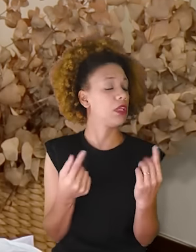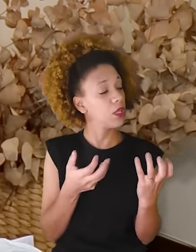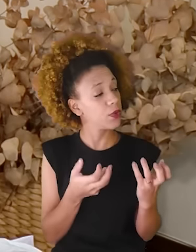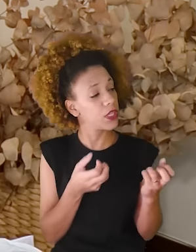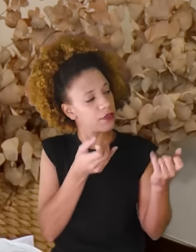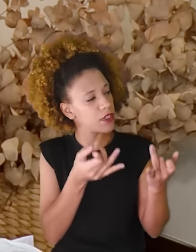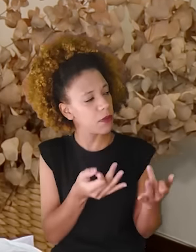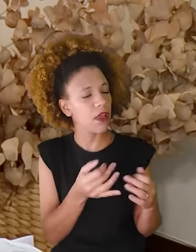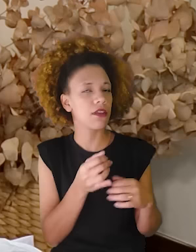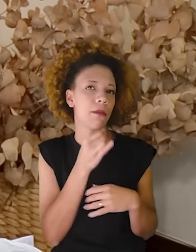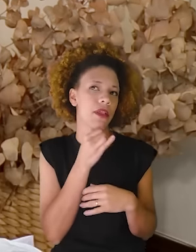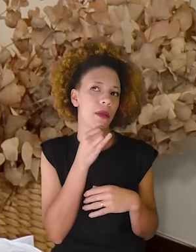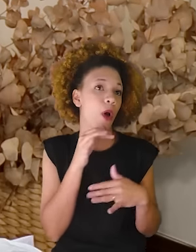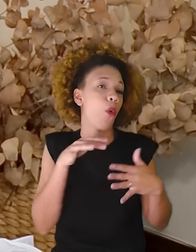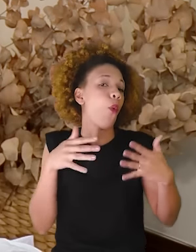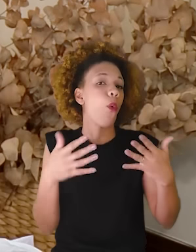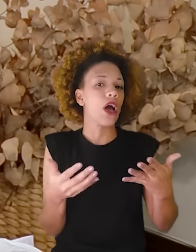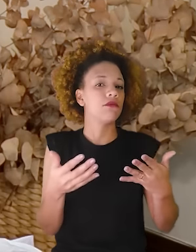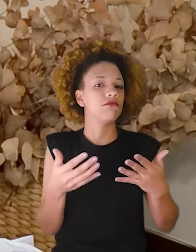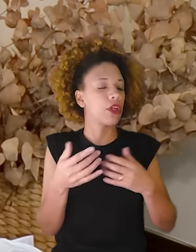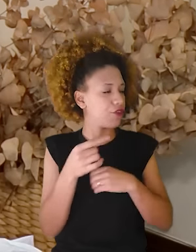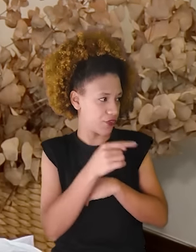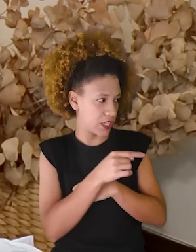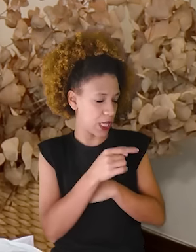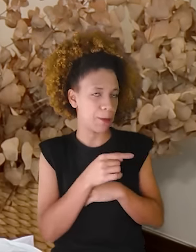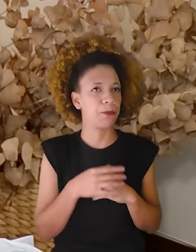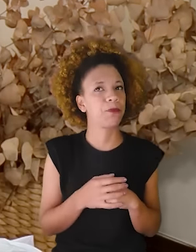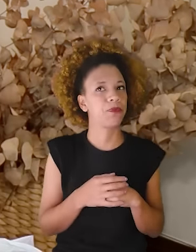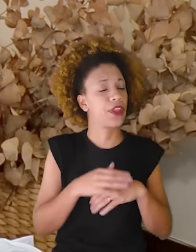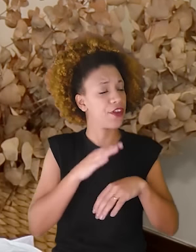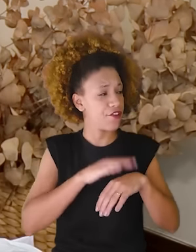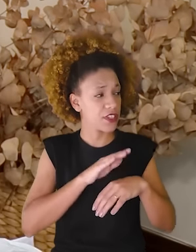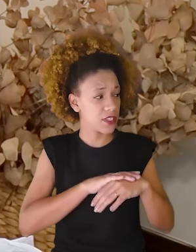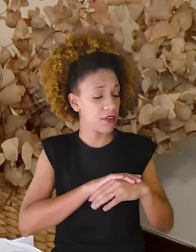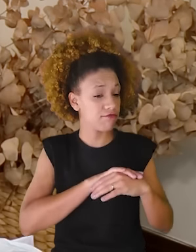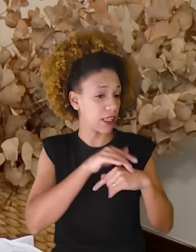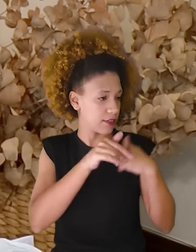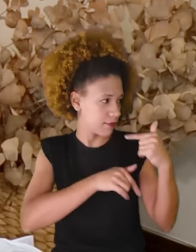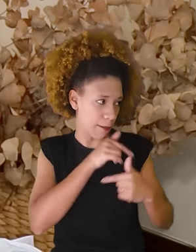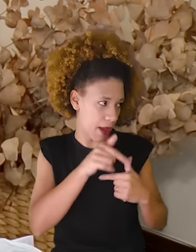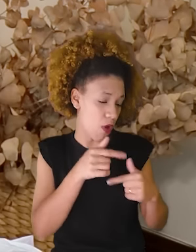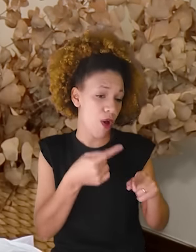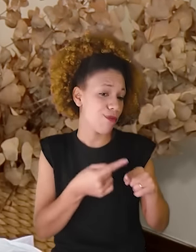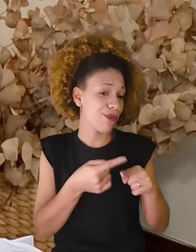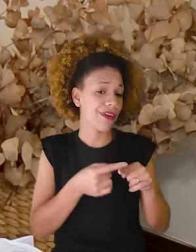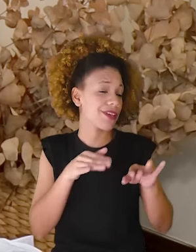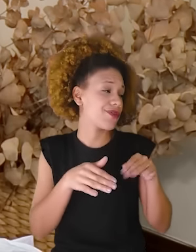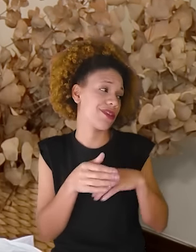que você levasse pro lado do o quanto você fazer essa função que muita gente quer também não é bom